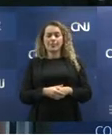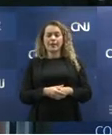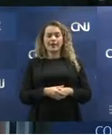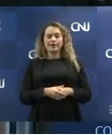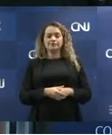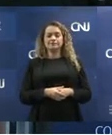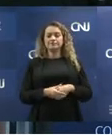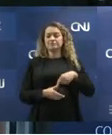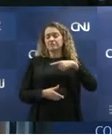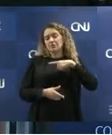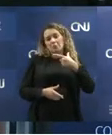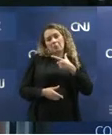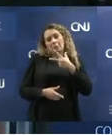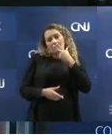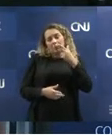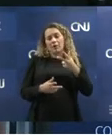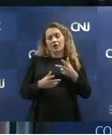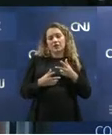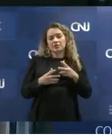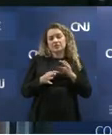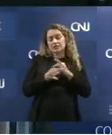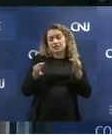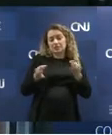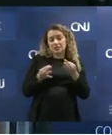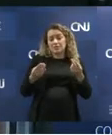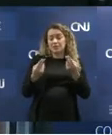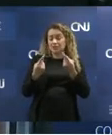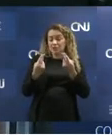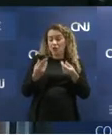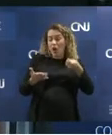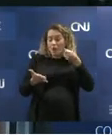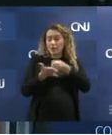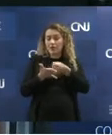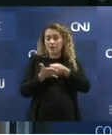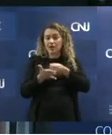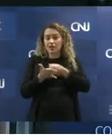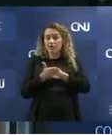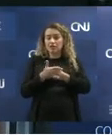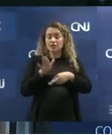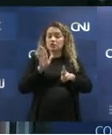quanto a aplicação da regra de alternância já tradicionalmente sedimentada